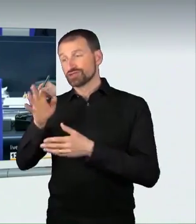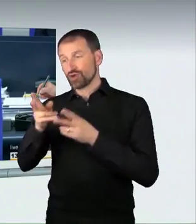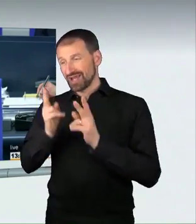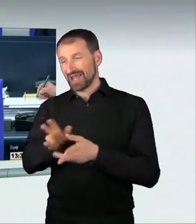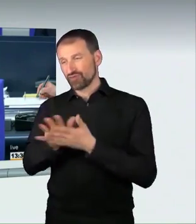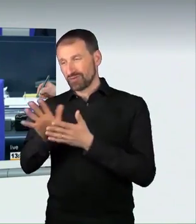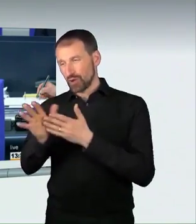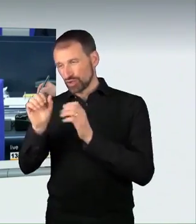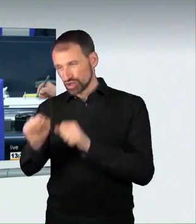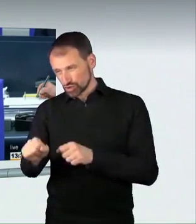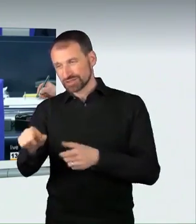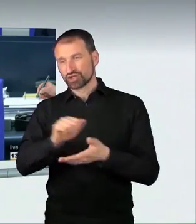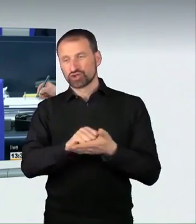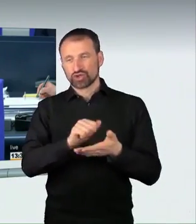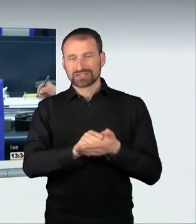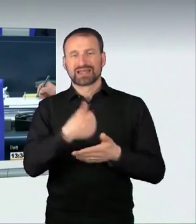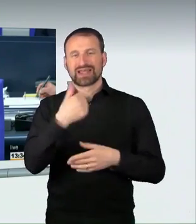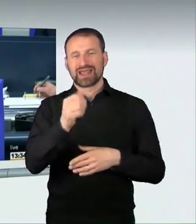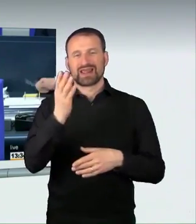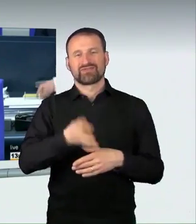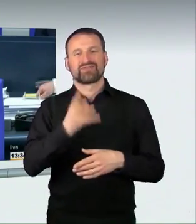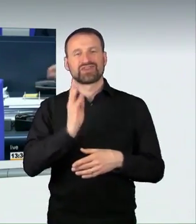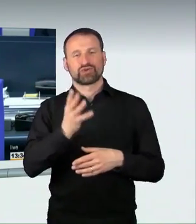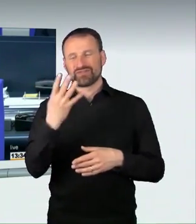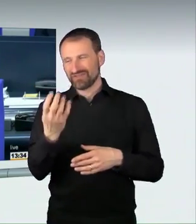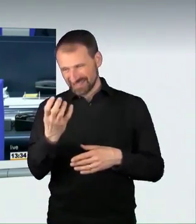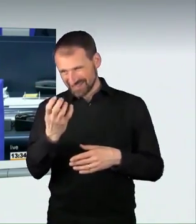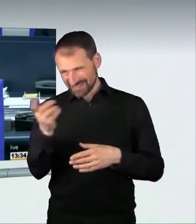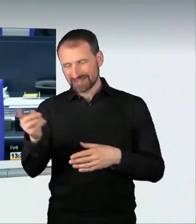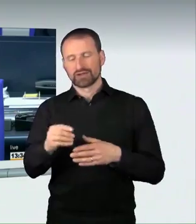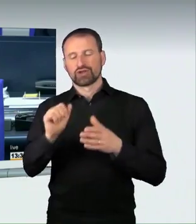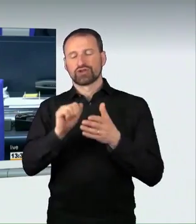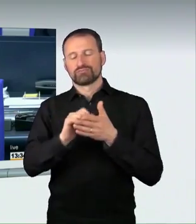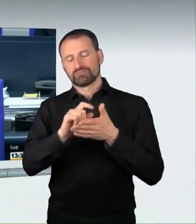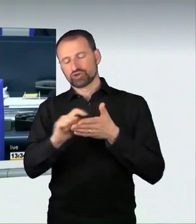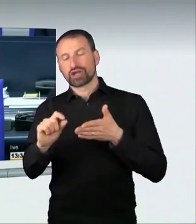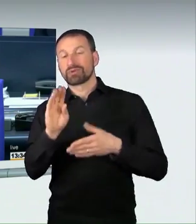auf Drucksache 18/11440, den Gesetzentwurf der Fraktion Bündnis 90/Die Grünen